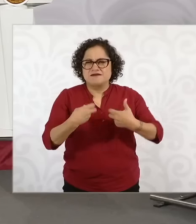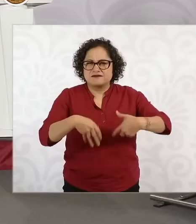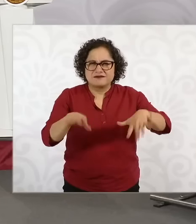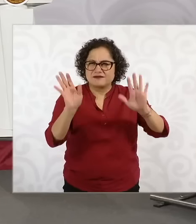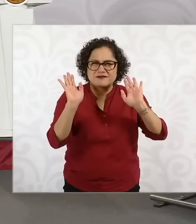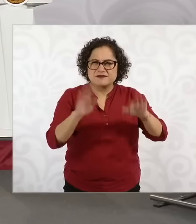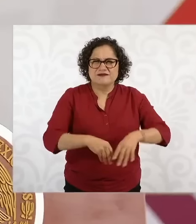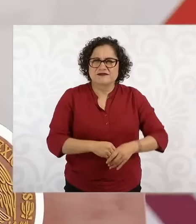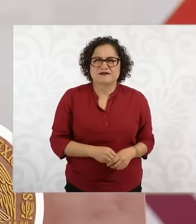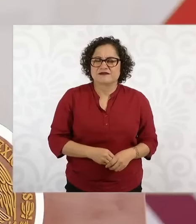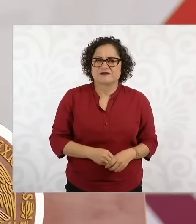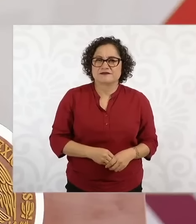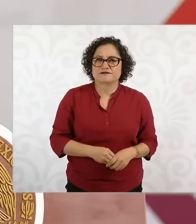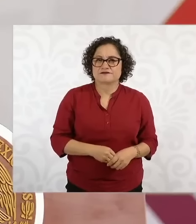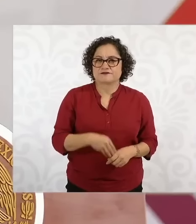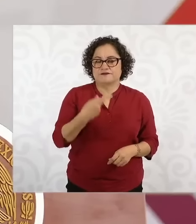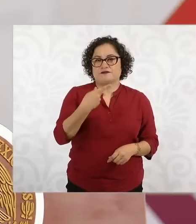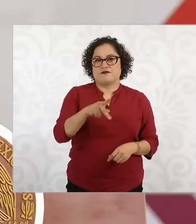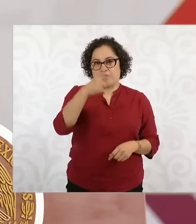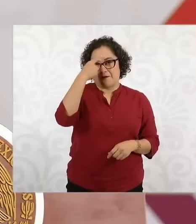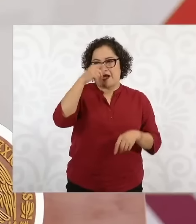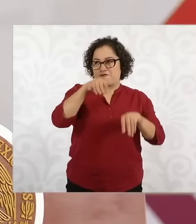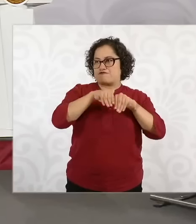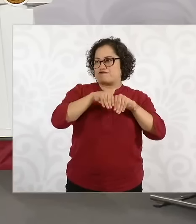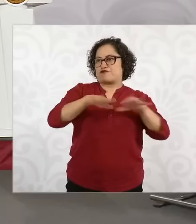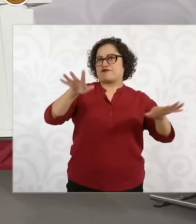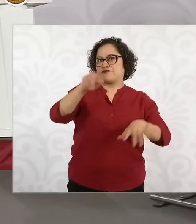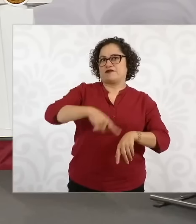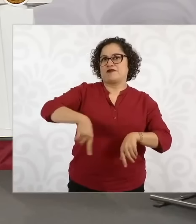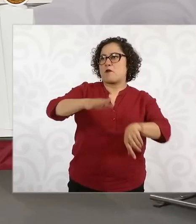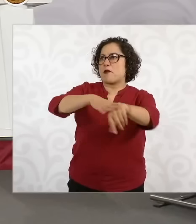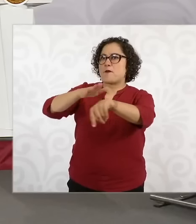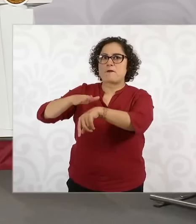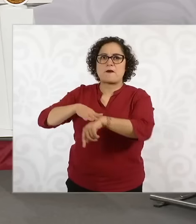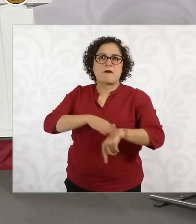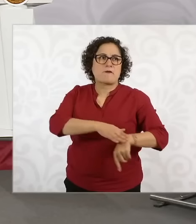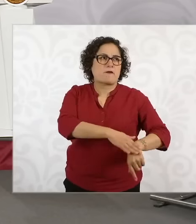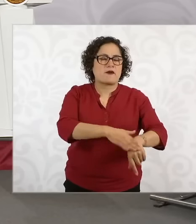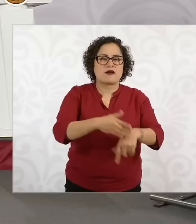o sea, y para que lo vea el pueblo de México, ¿quiénes son los que no